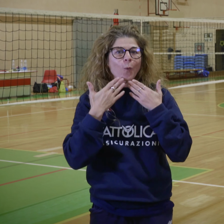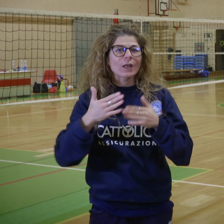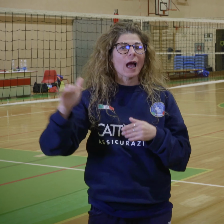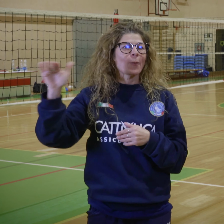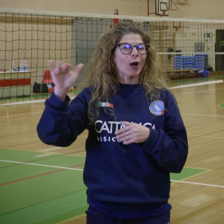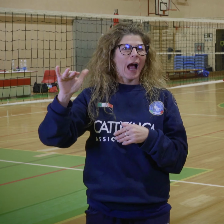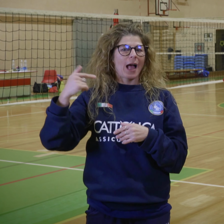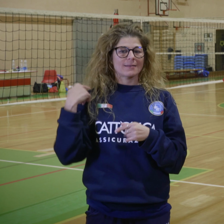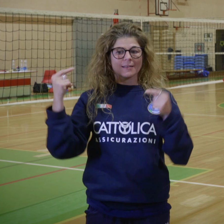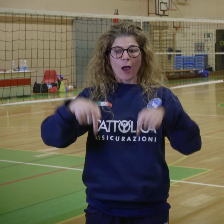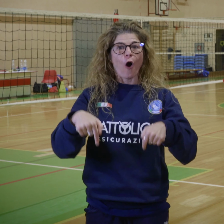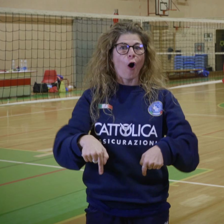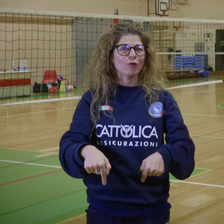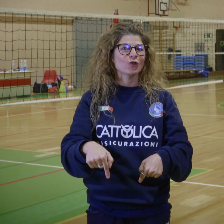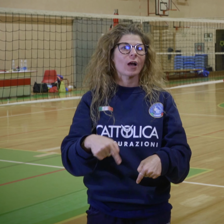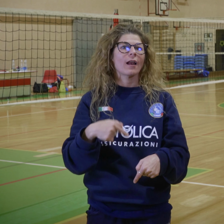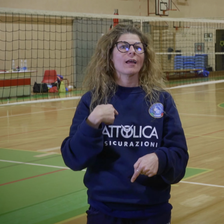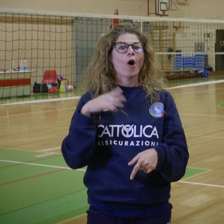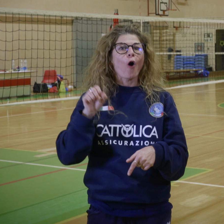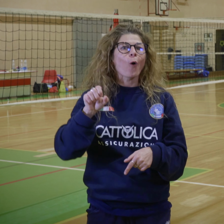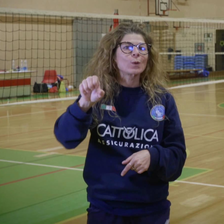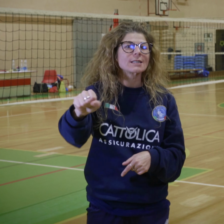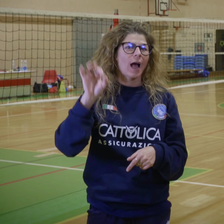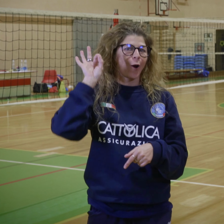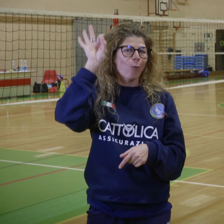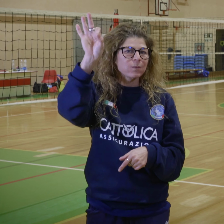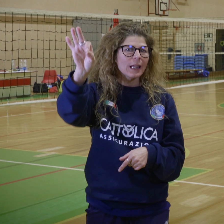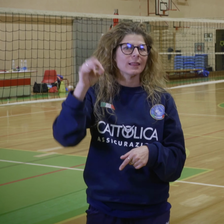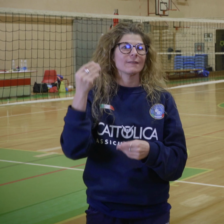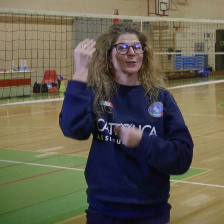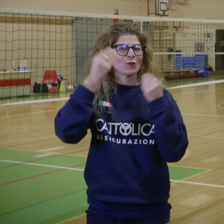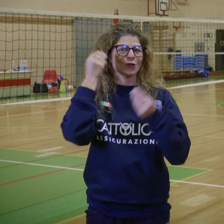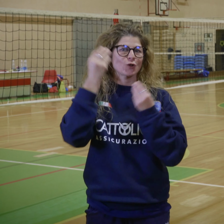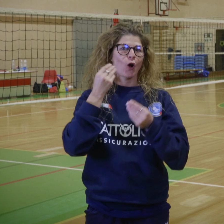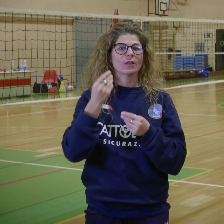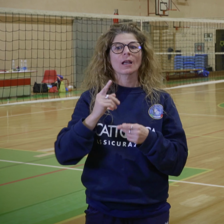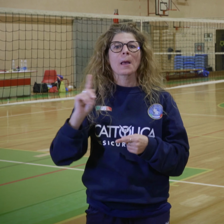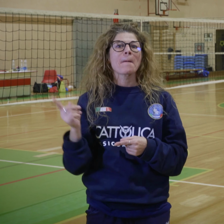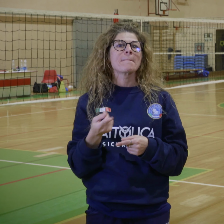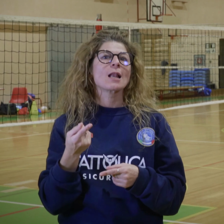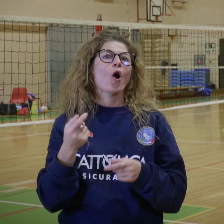venute oggi, di conquistare gli obiettivi e i sogni nel miglior modo possibile.